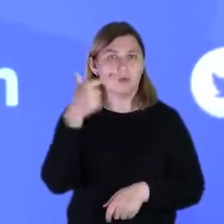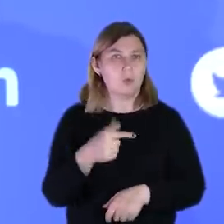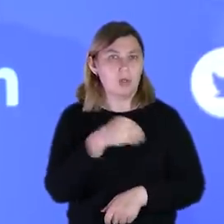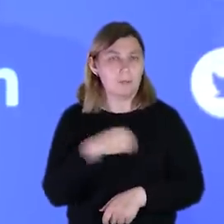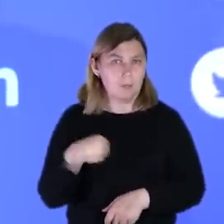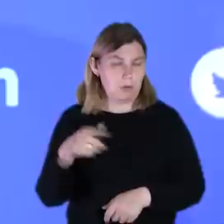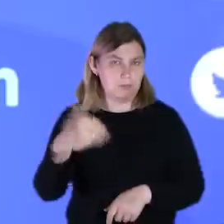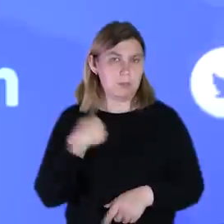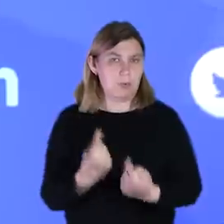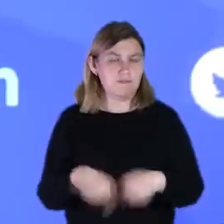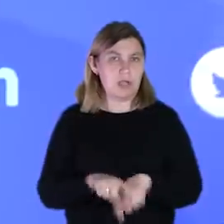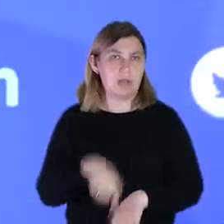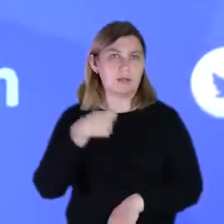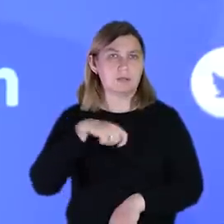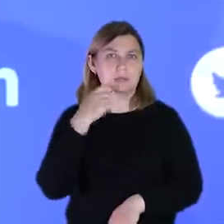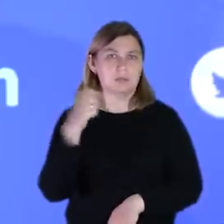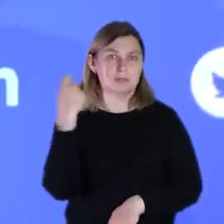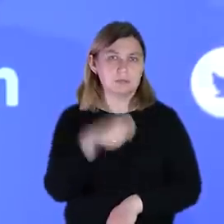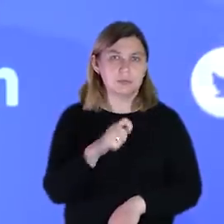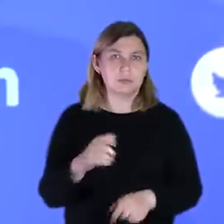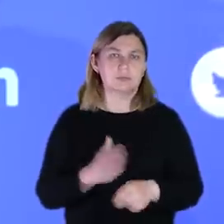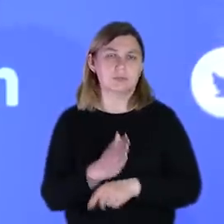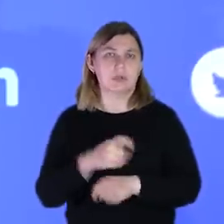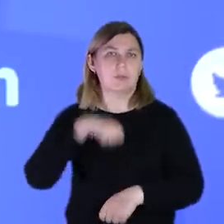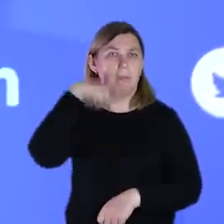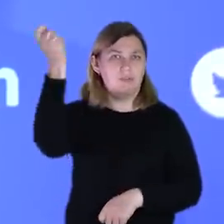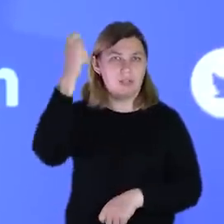wykonywano wyrok śmierci przez powieszenie.